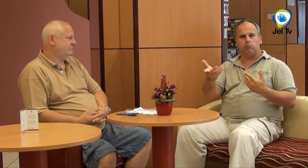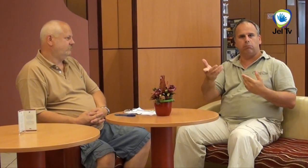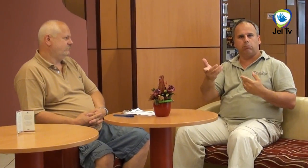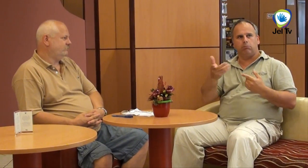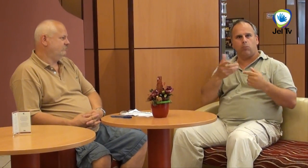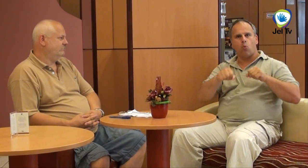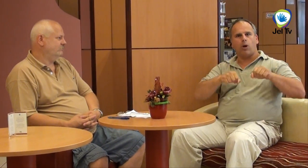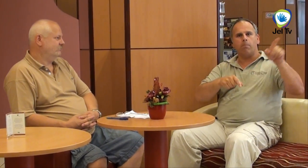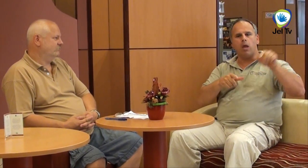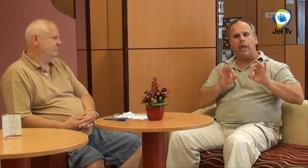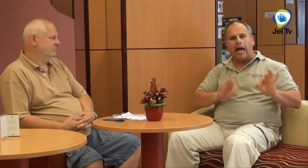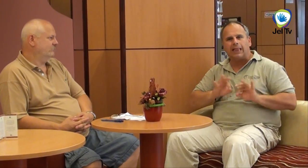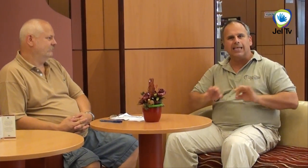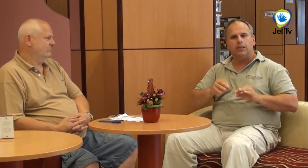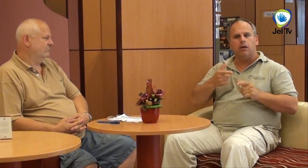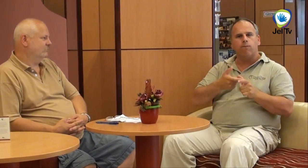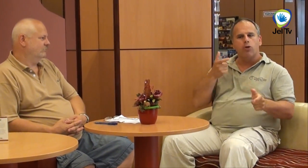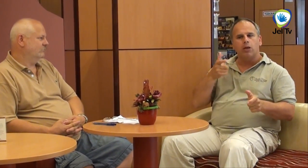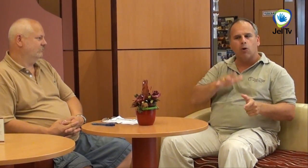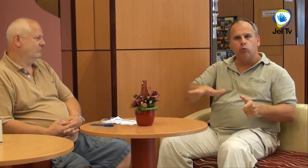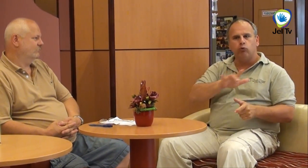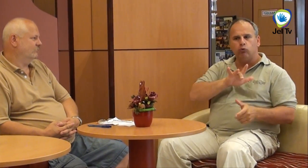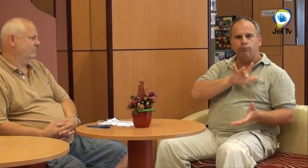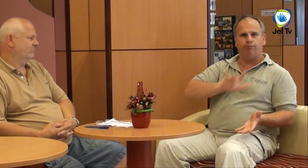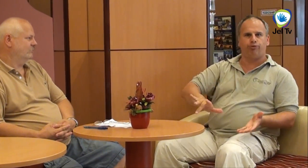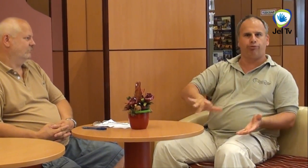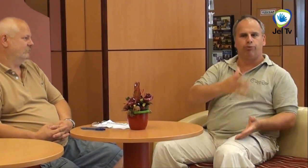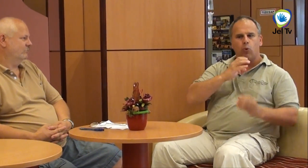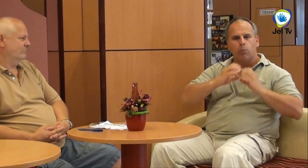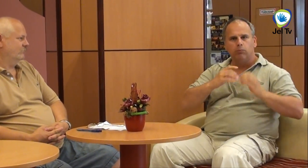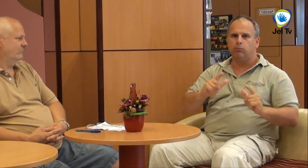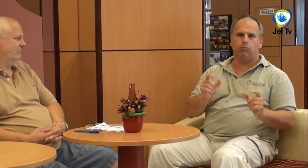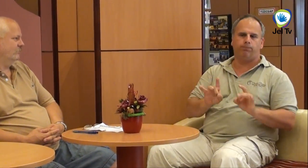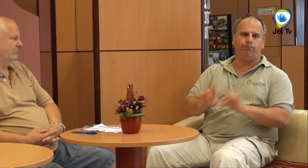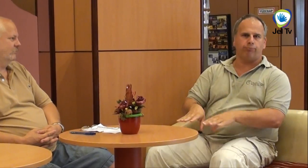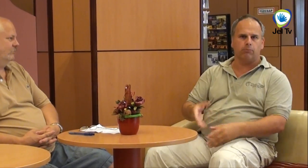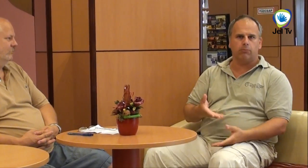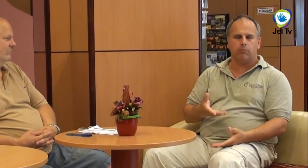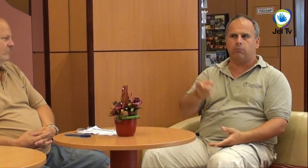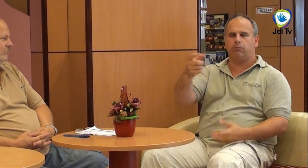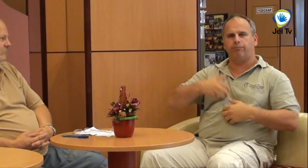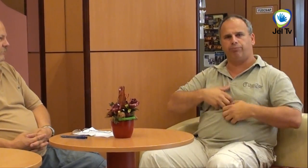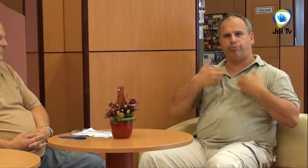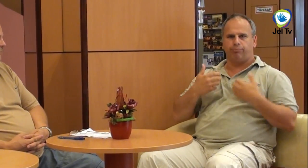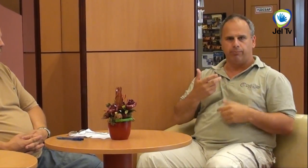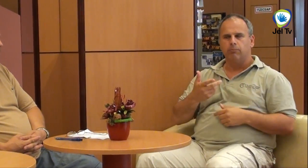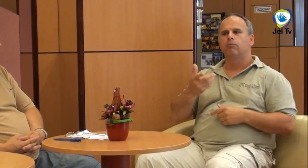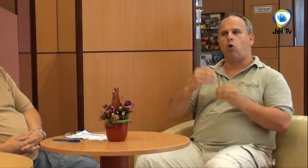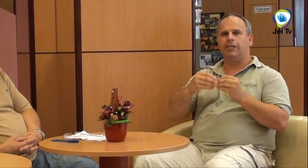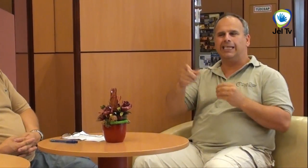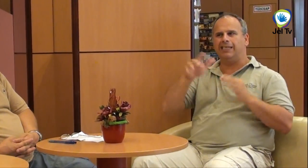A téma a kormánnyal való kapcsolat, hogy a Kormány nem intézkedik a fogyatékosügyben, nem hajlandó a fogyatékosokkal együttmüködni, ezzel felháborodást keltettek.